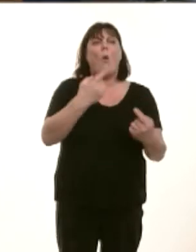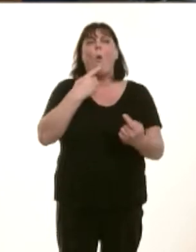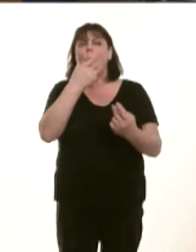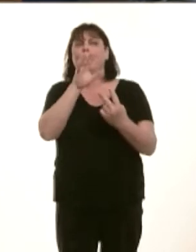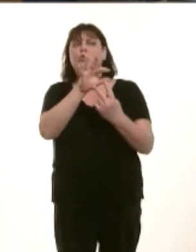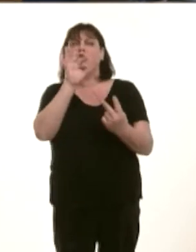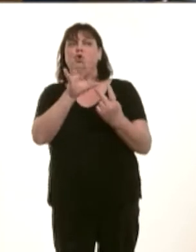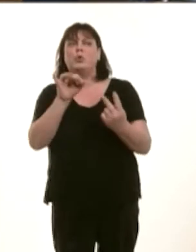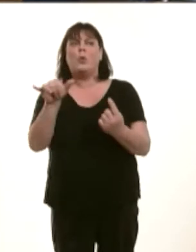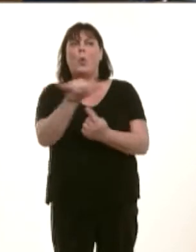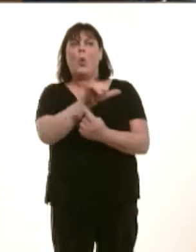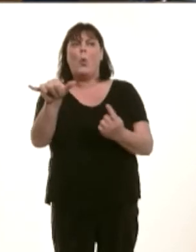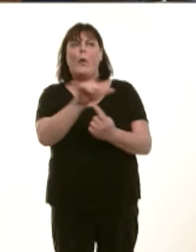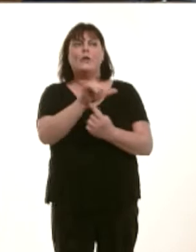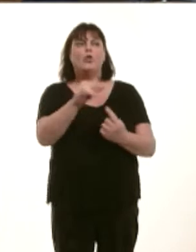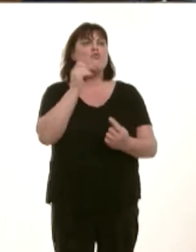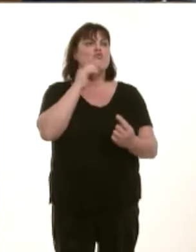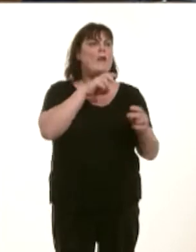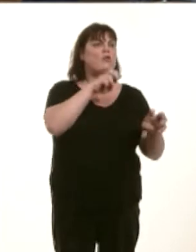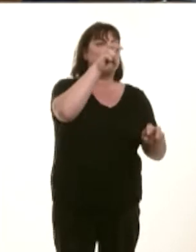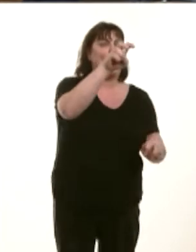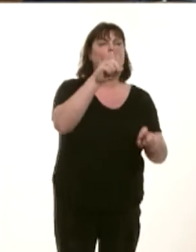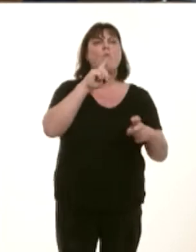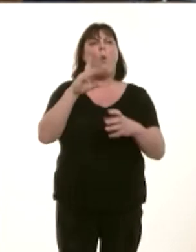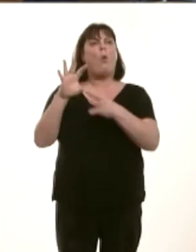eu hunaniaeth nhw eu hunain fel unigolion? Carwyn Jones: Bydd hwn yn rhywbeth y byddwn